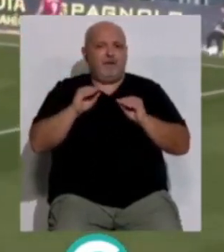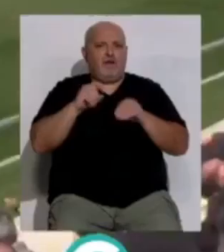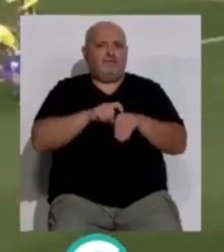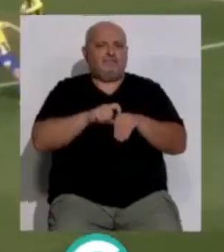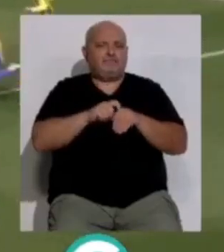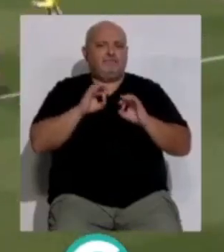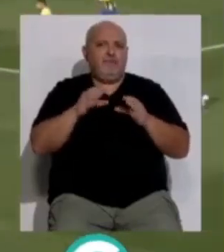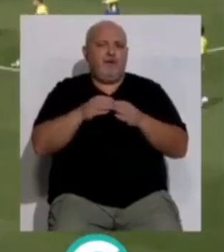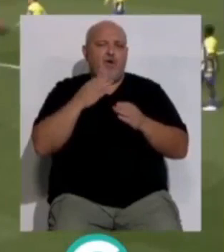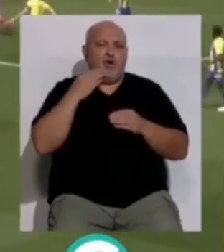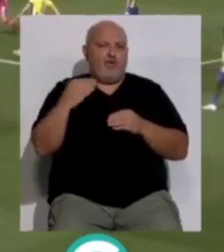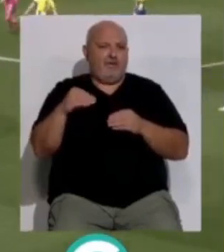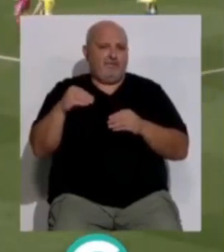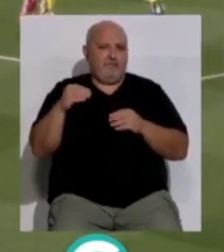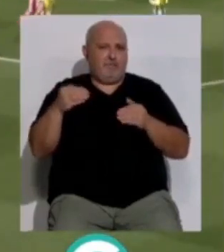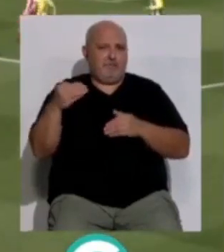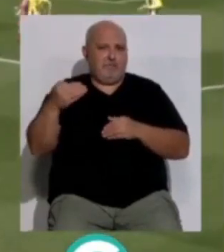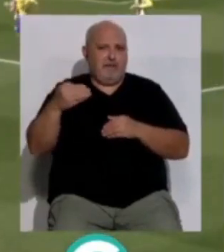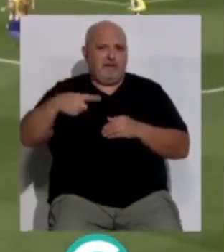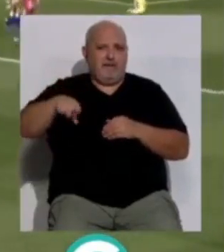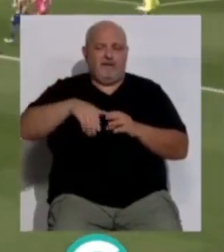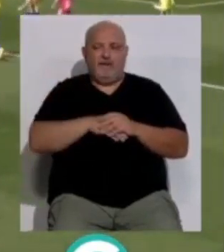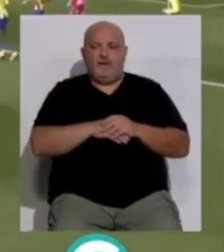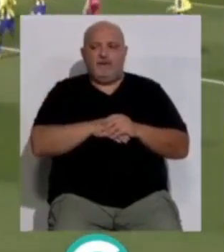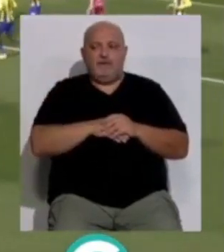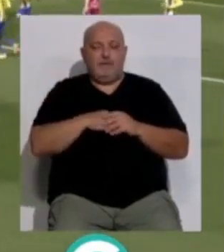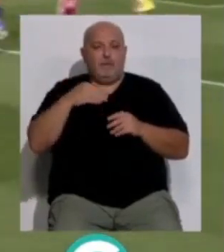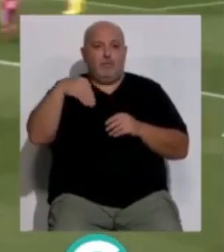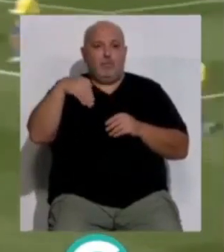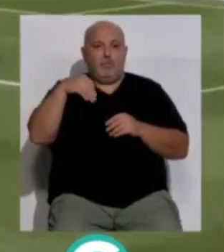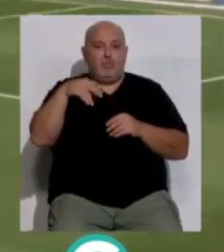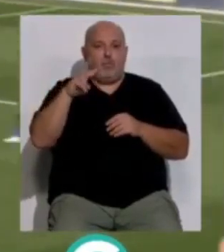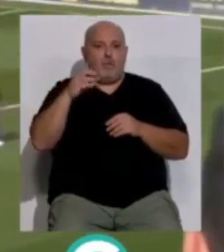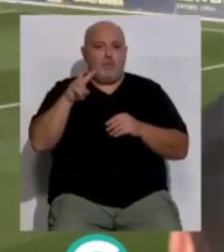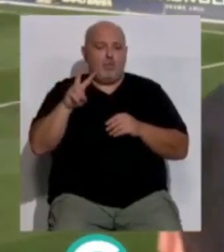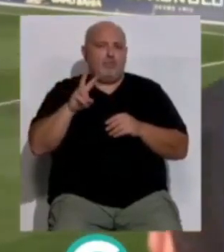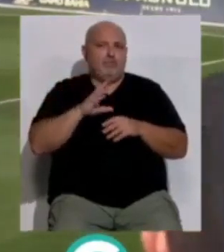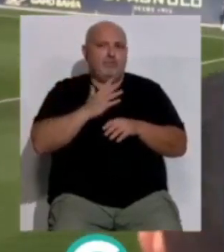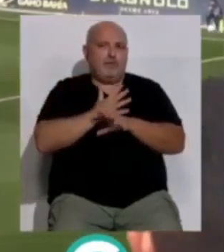que es un equipo joven era un equipo joven verdad y muecú es un jugador es un delantero